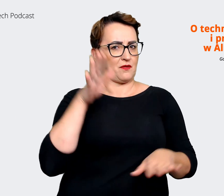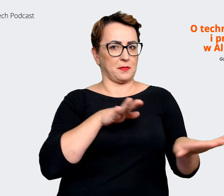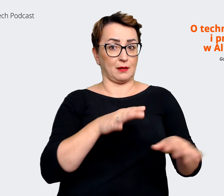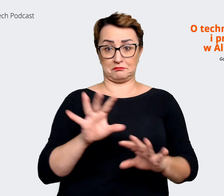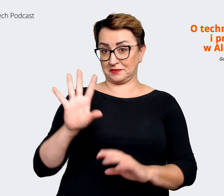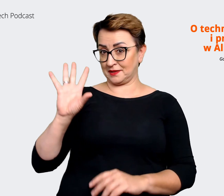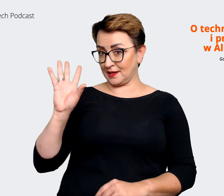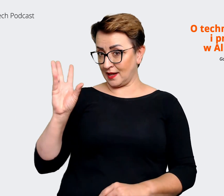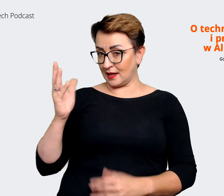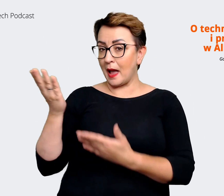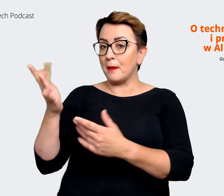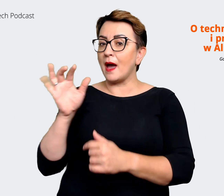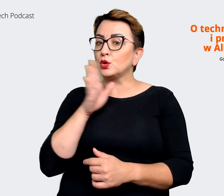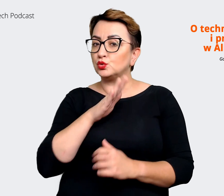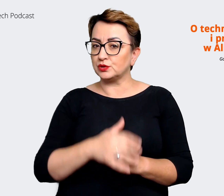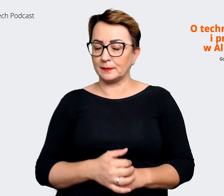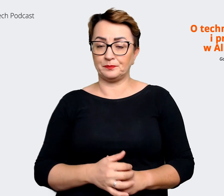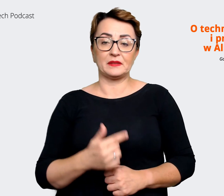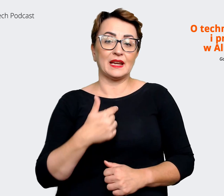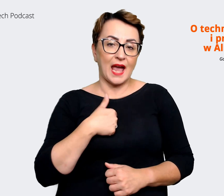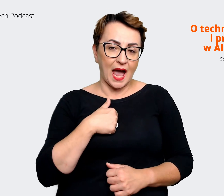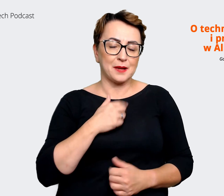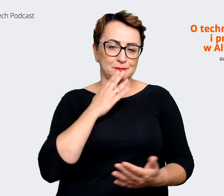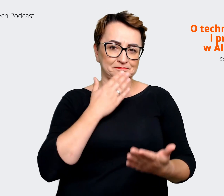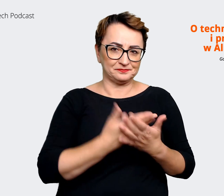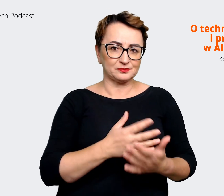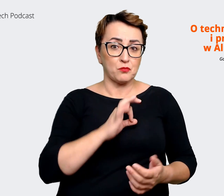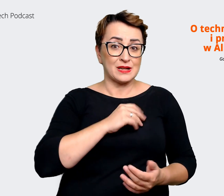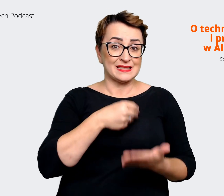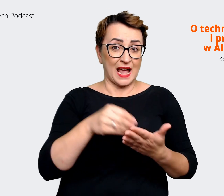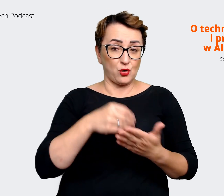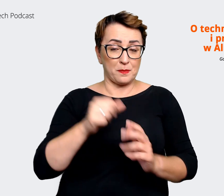Mariusz: To ja muszę przyznać, że jak myślę o swoich zakupach na Allegro, to są bardzo